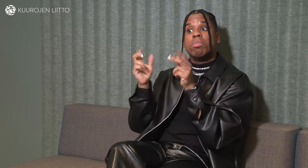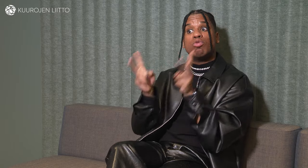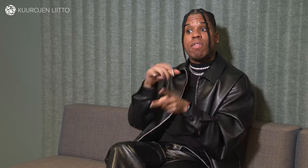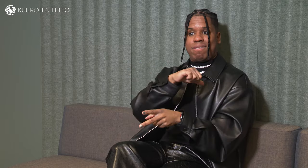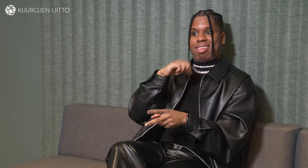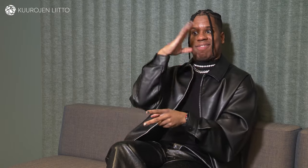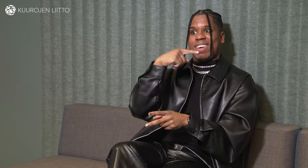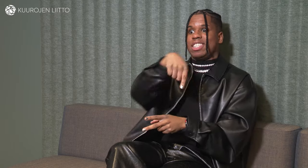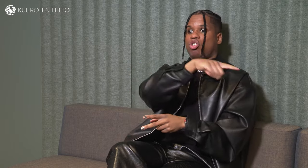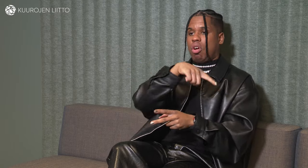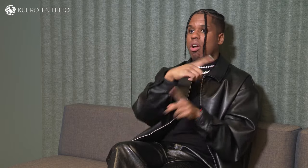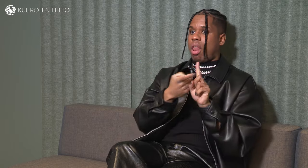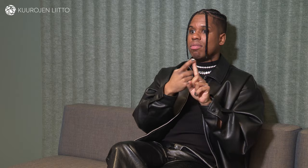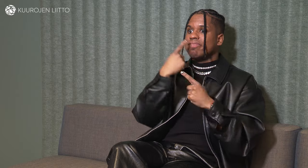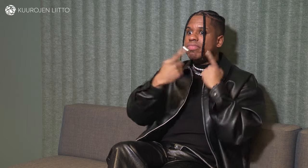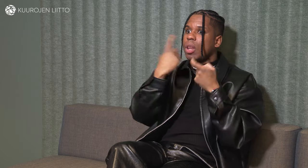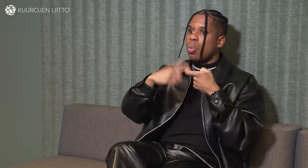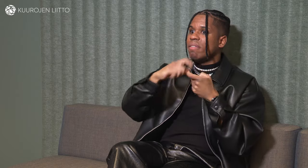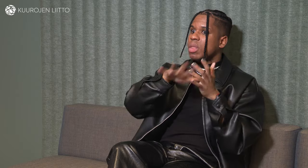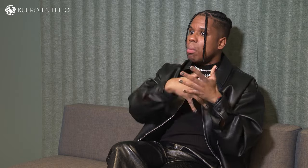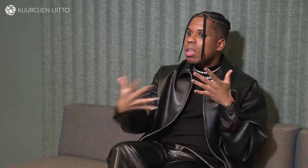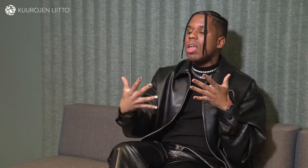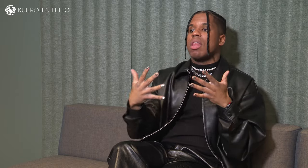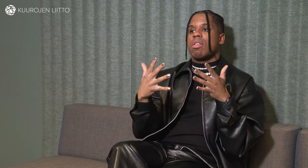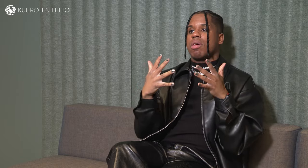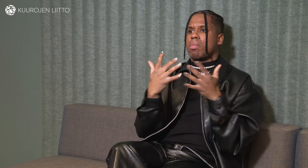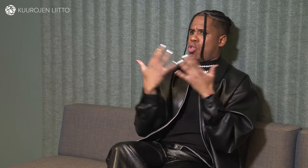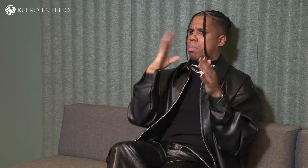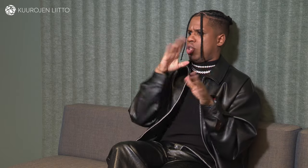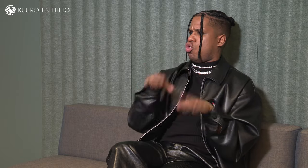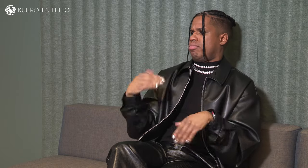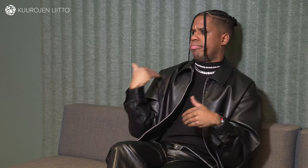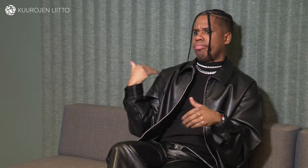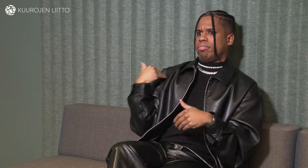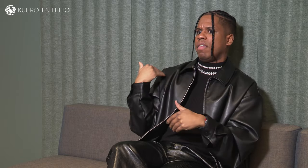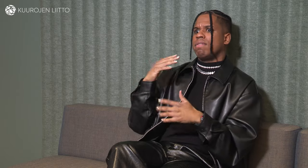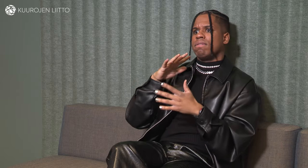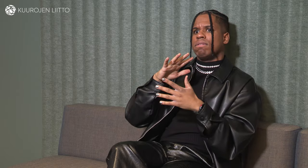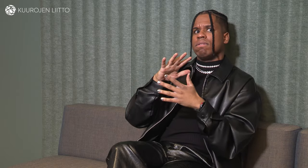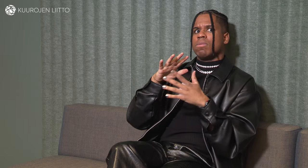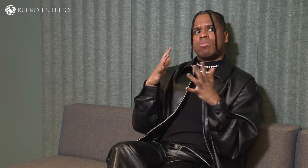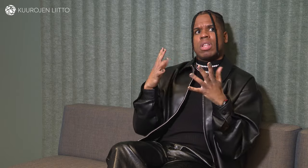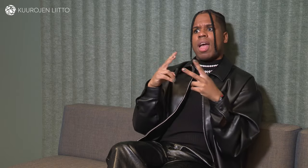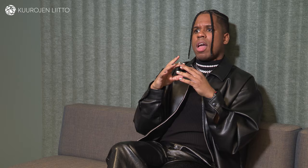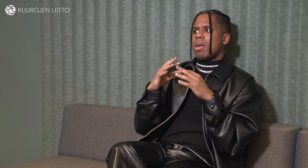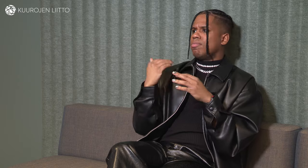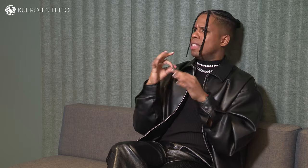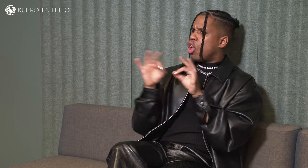on se lisännyt myös valtaväestön keskustelua viittomakielestä. Monet ihmiset ovat tulleet kertomaan, kuinka hieno asia heistä on, -